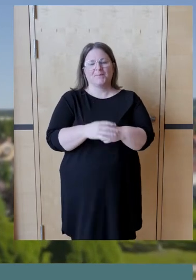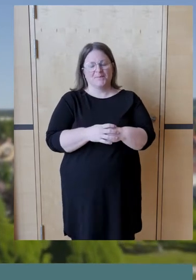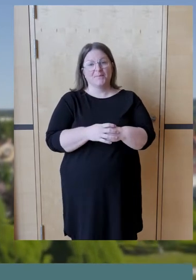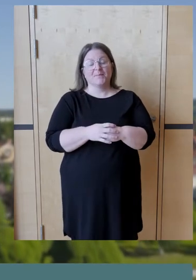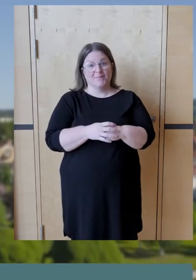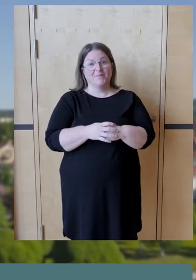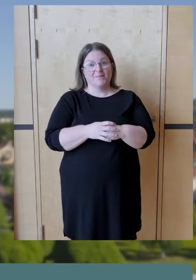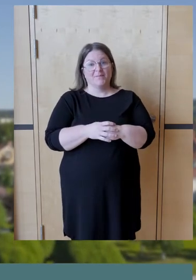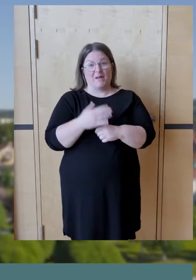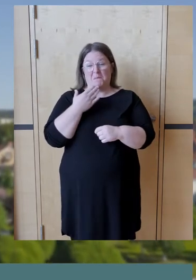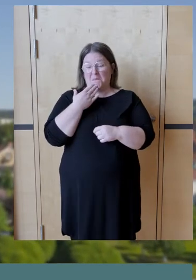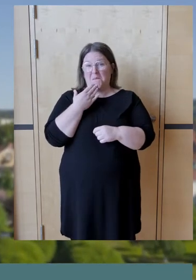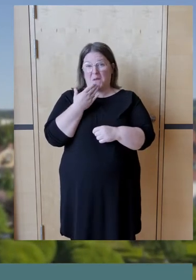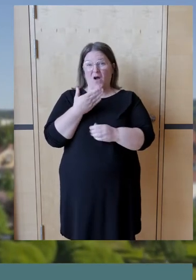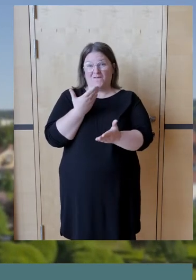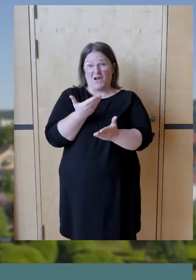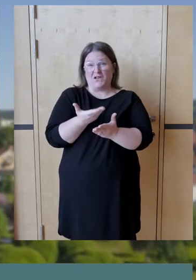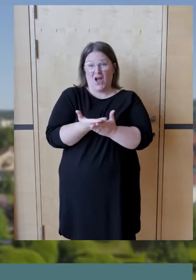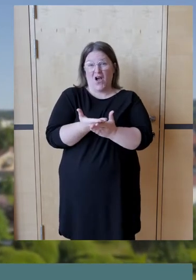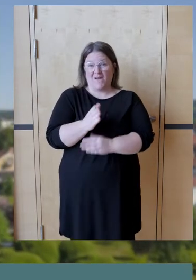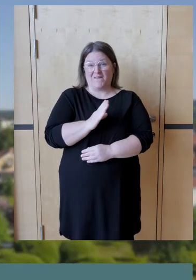Bra förslag